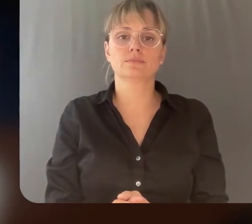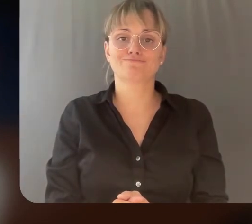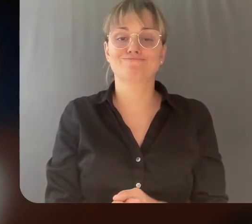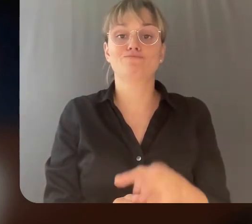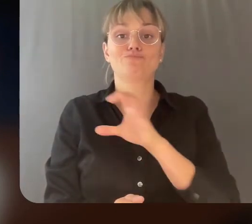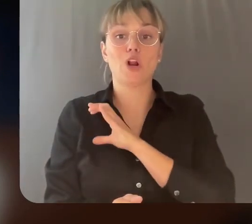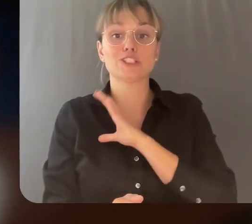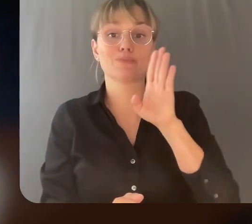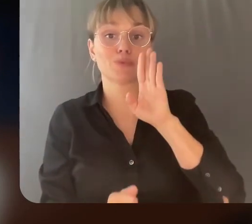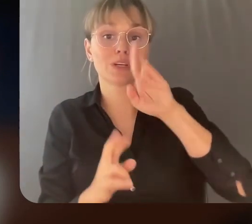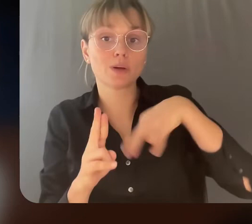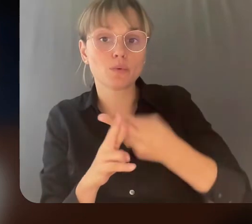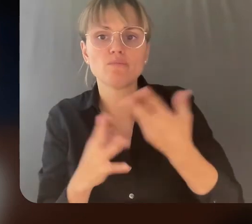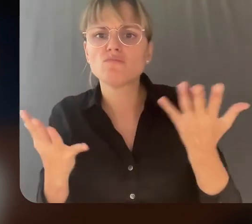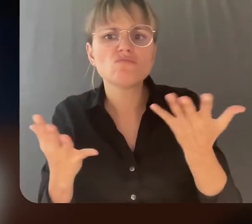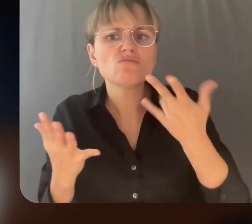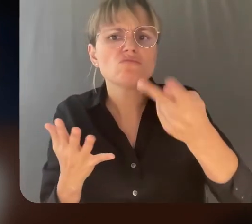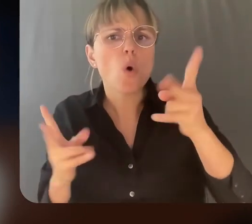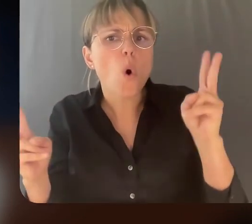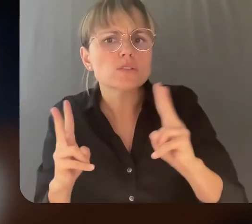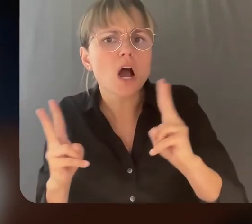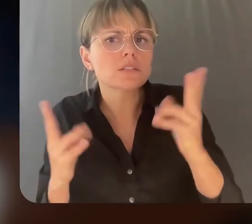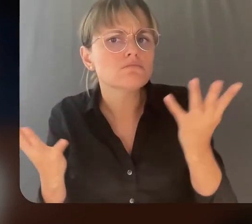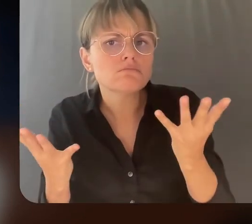Police de Burnaby. Quelle est la nature de votre urgence ?